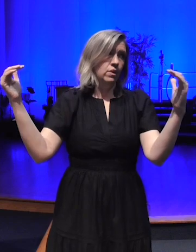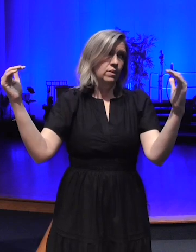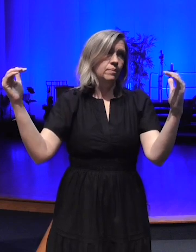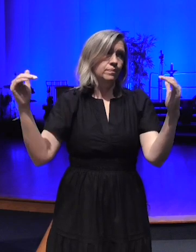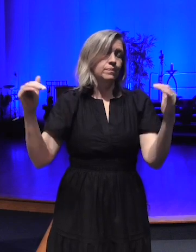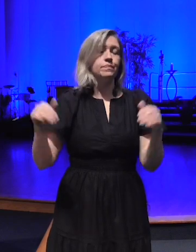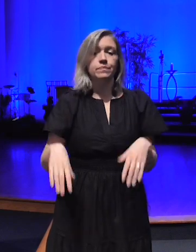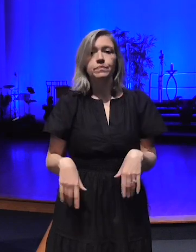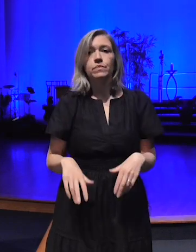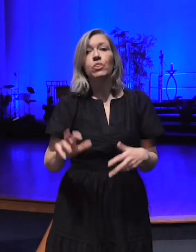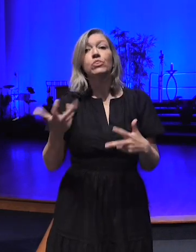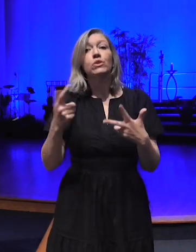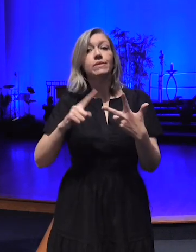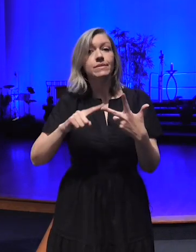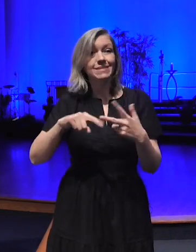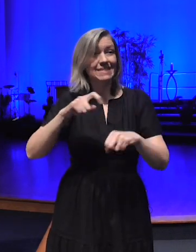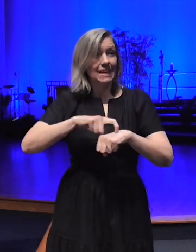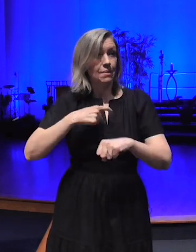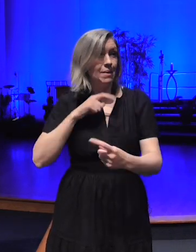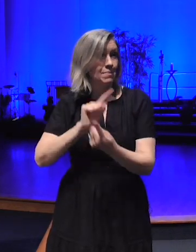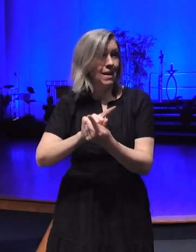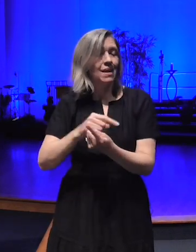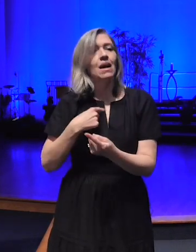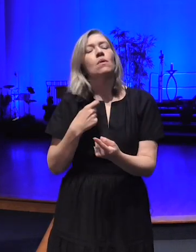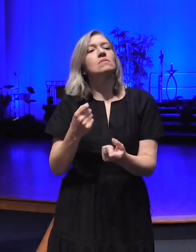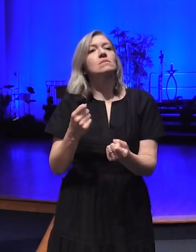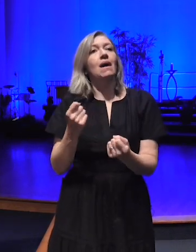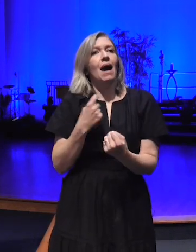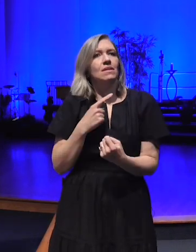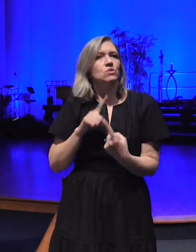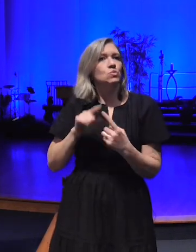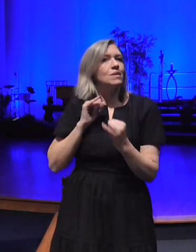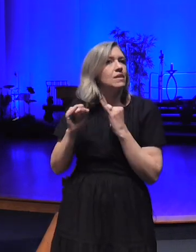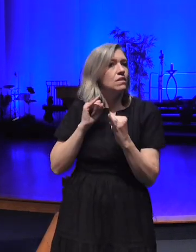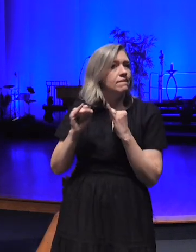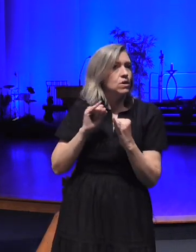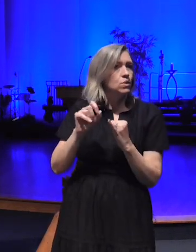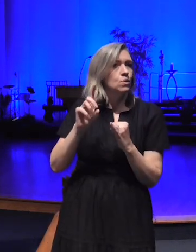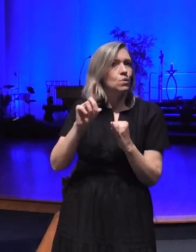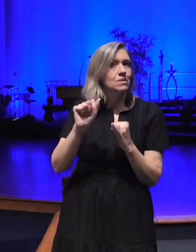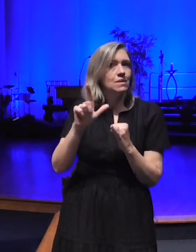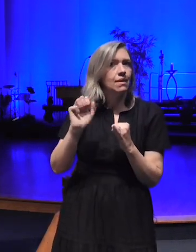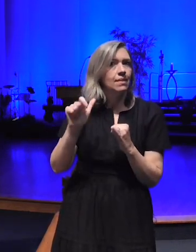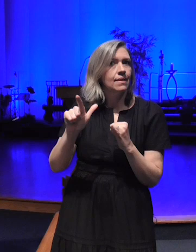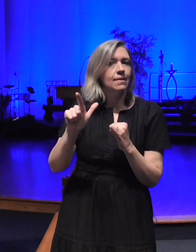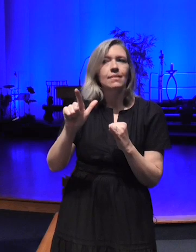lo entrevistara para nuestra revista Science of Mind y se publicó en la